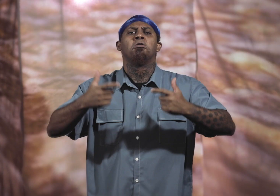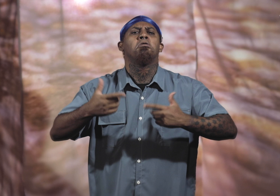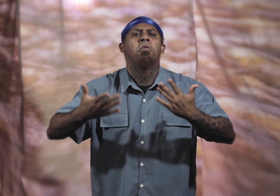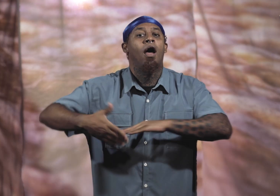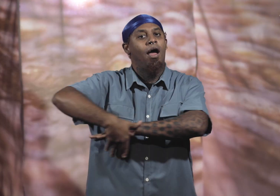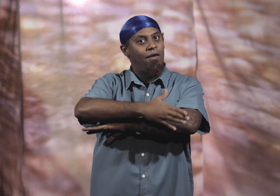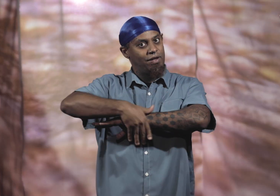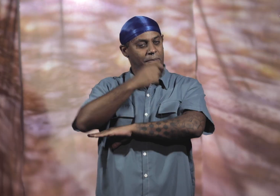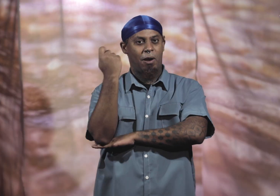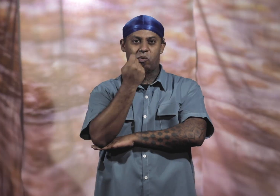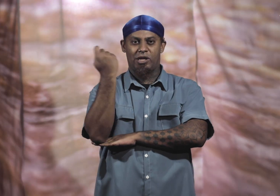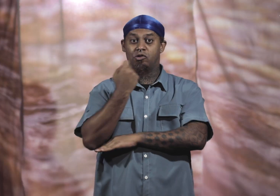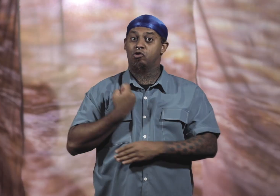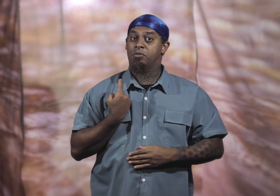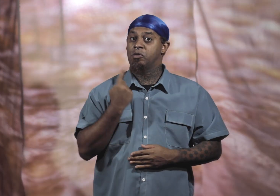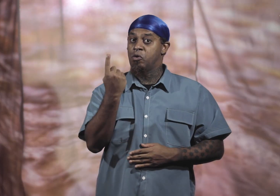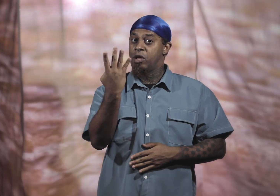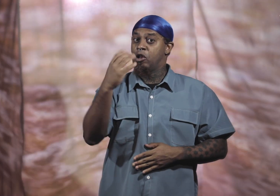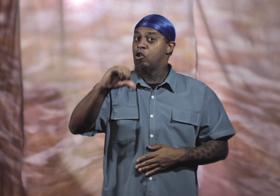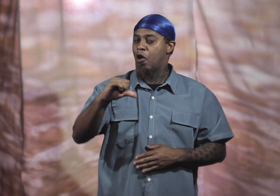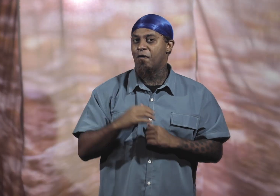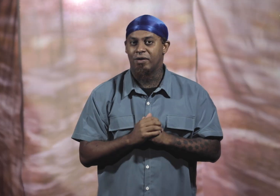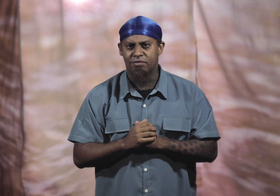Na Avenida Paulista, 149.